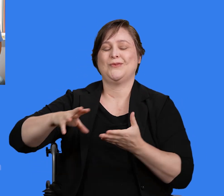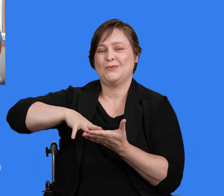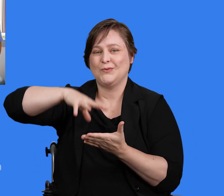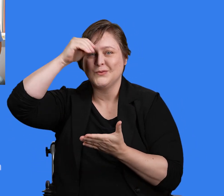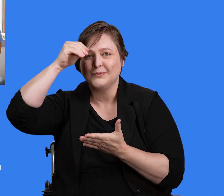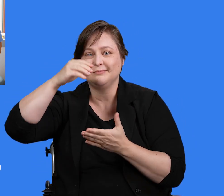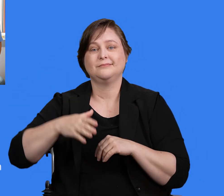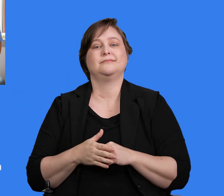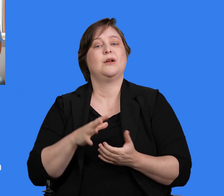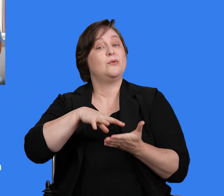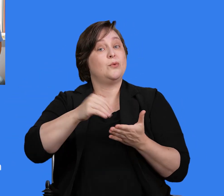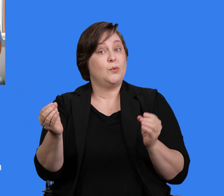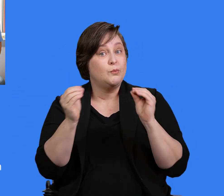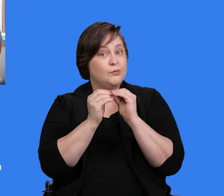Para informarse más, visite